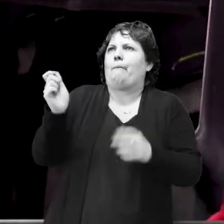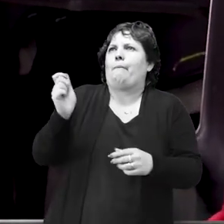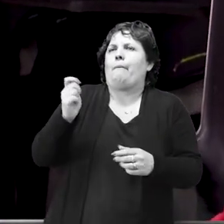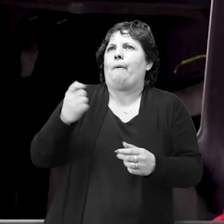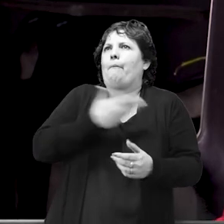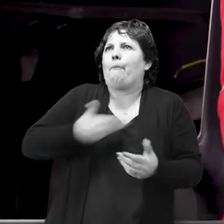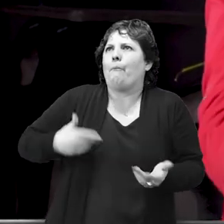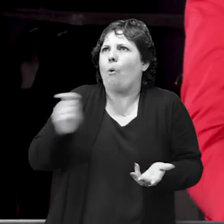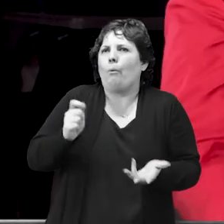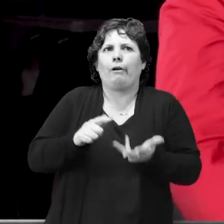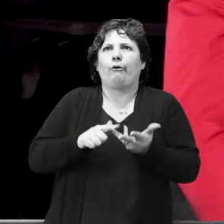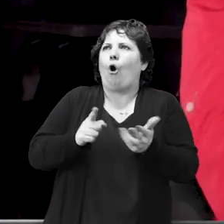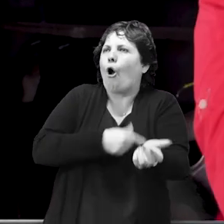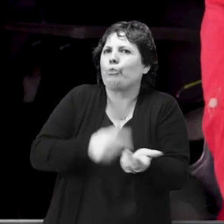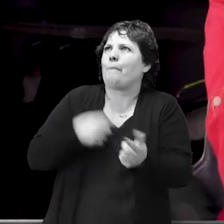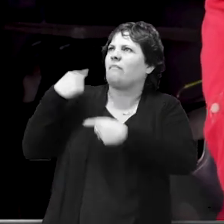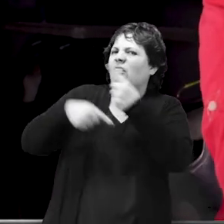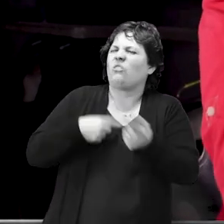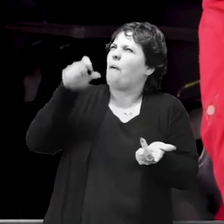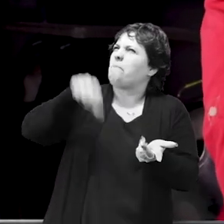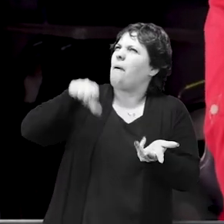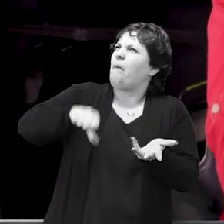con nuestras tradiciones o con nuestras costumbres o formas de ser